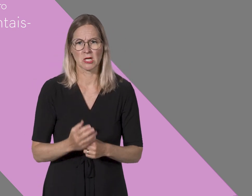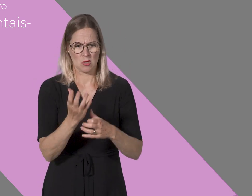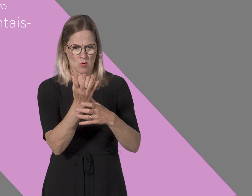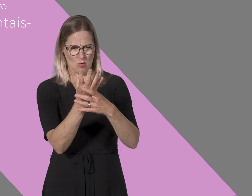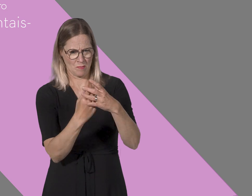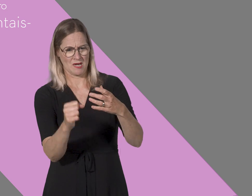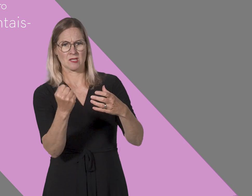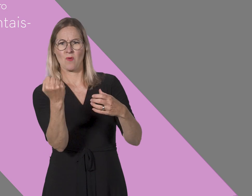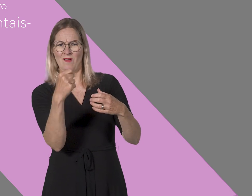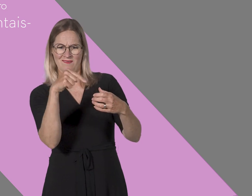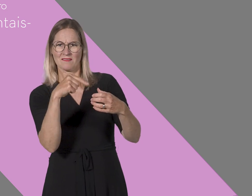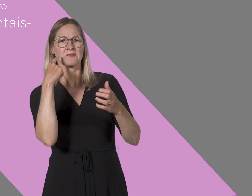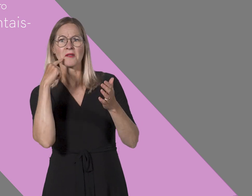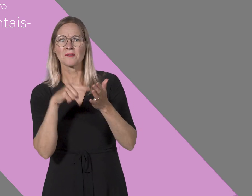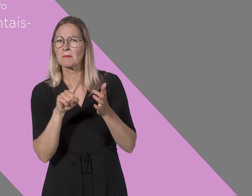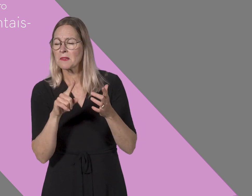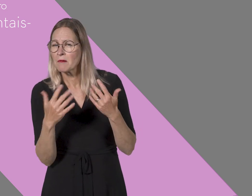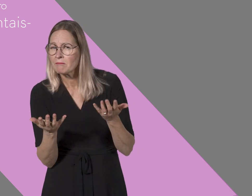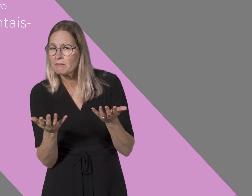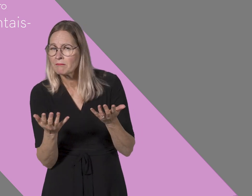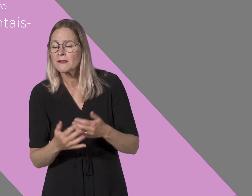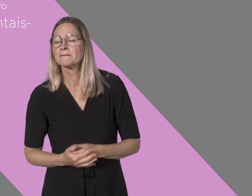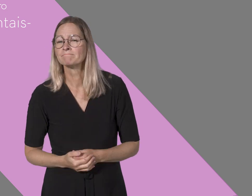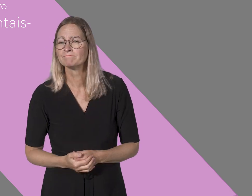Mitä hybridiuhka edes tarkoittaa?